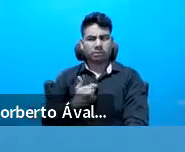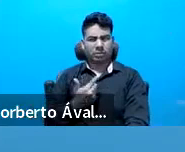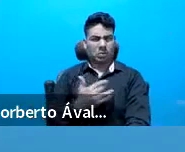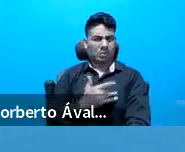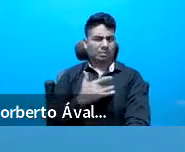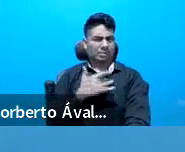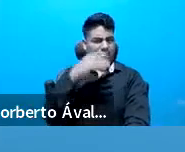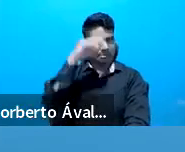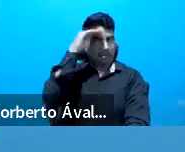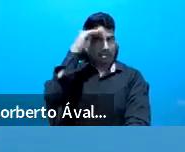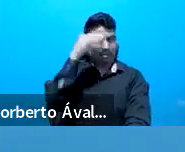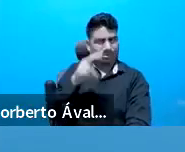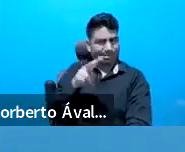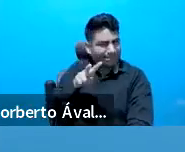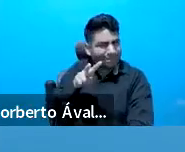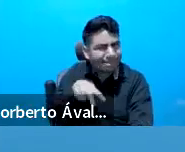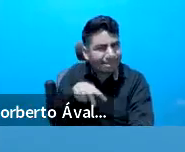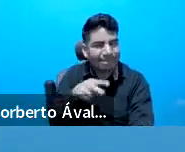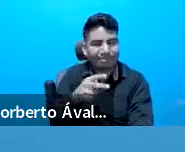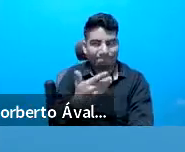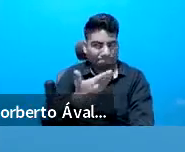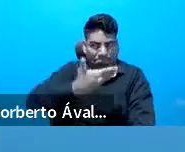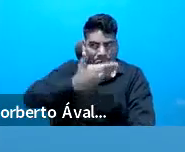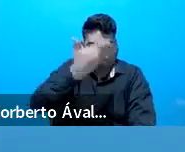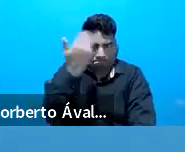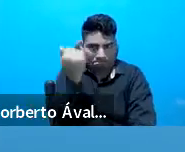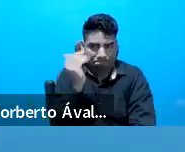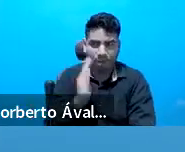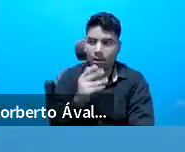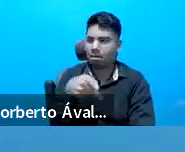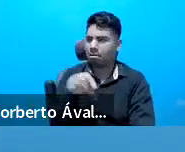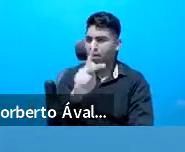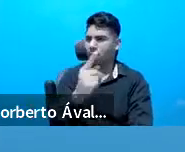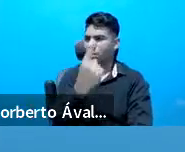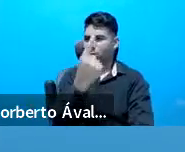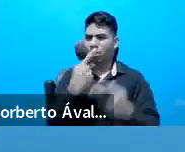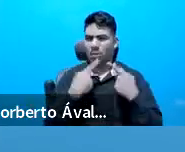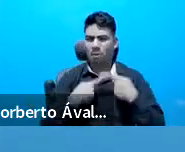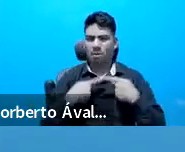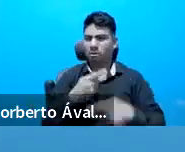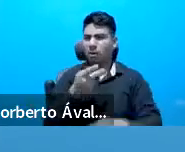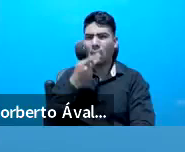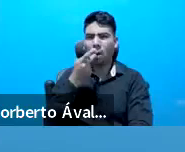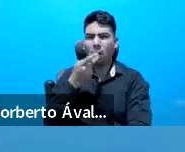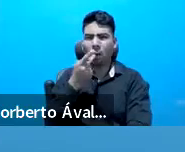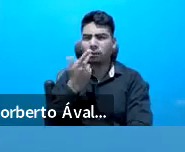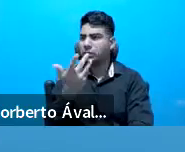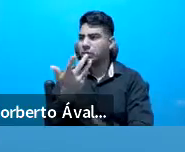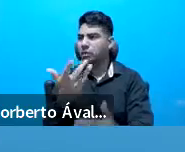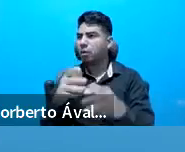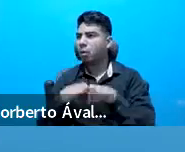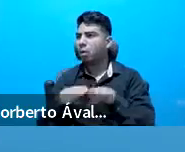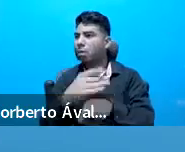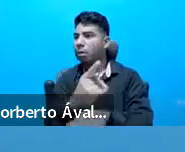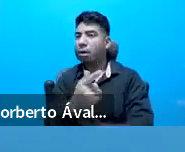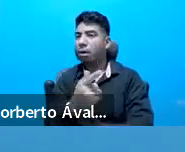no l o qué pende este no sea o qué pende este no sea cierto que fue lo que pasó o qué fue lo que pasó ahí, pero una persona voy